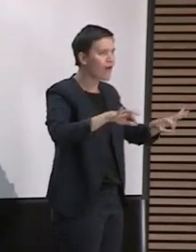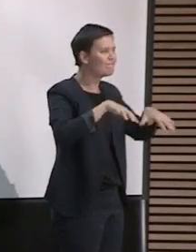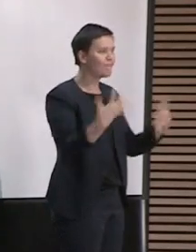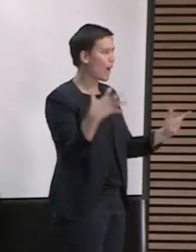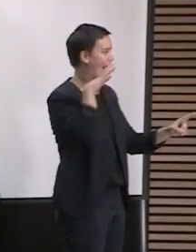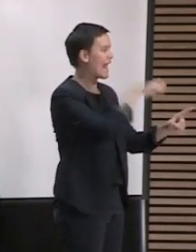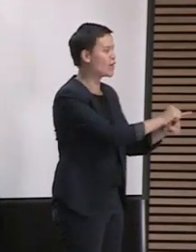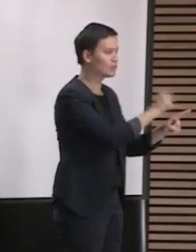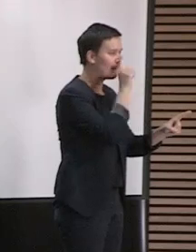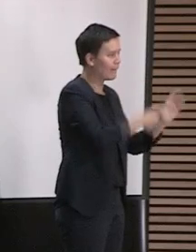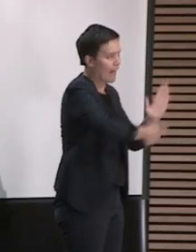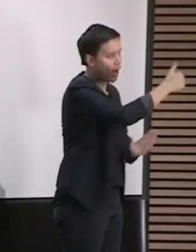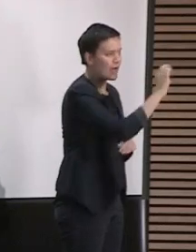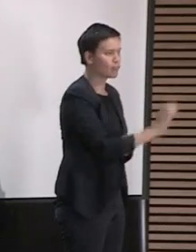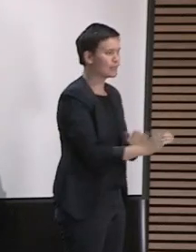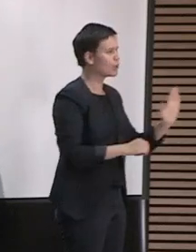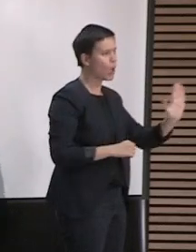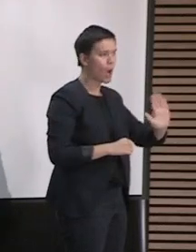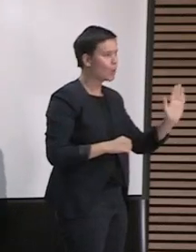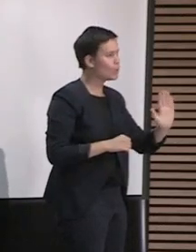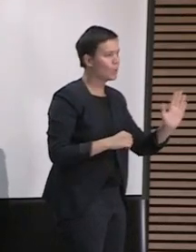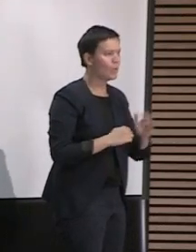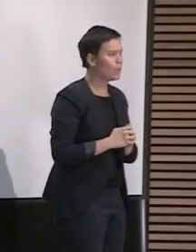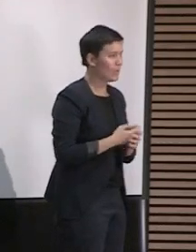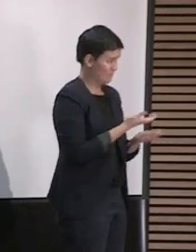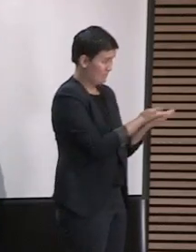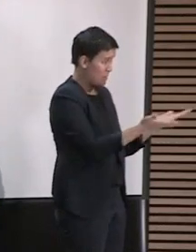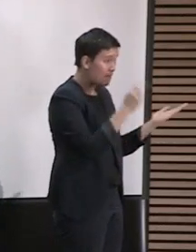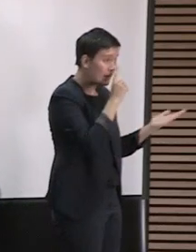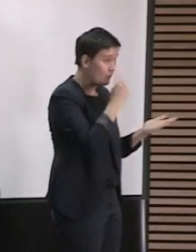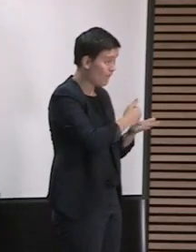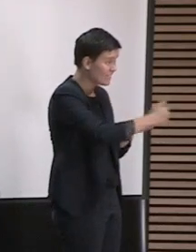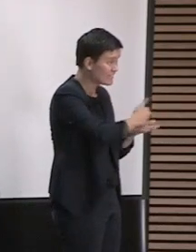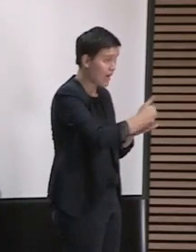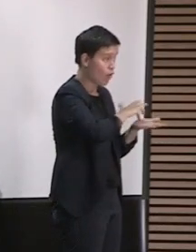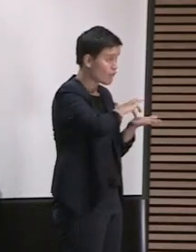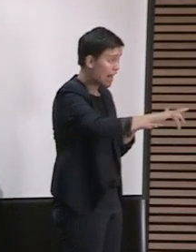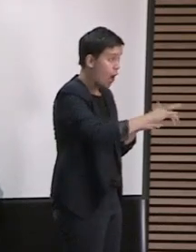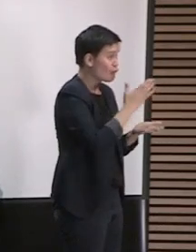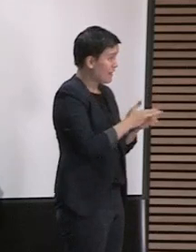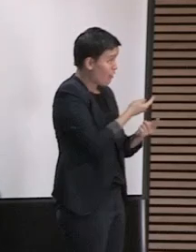ia koe. Ehara tenei i te